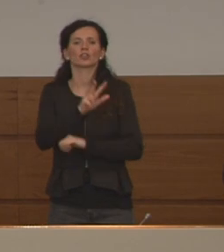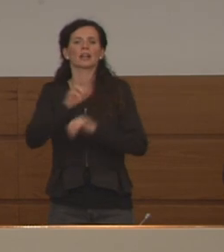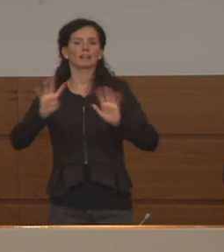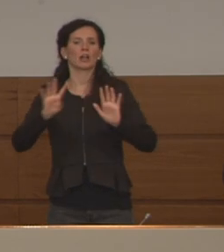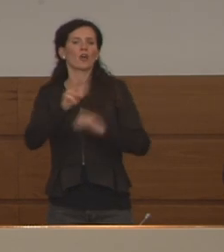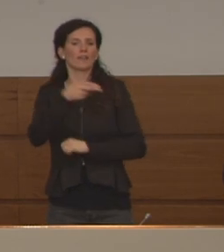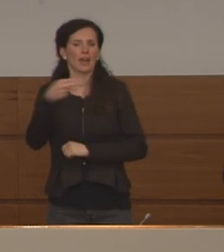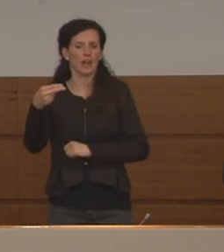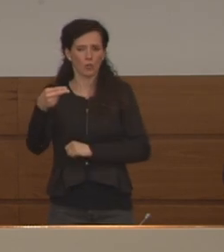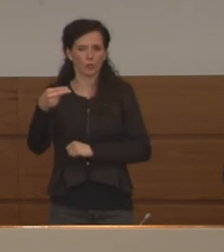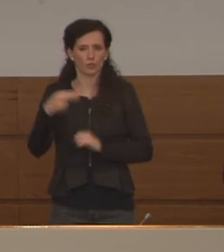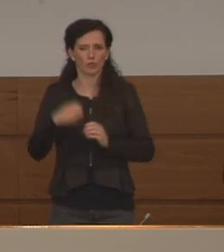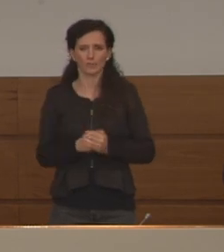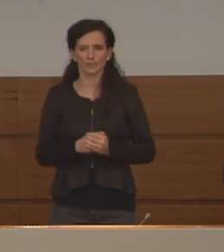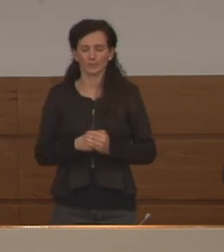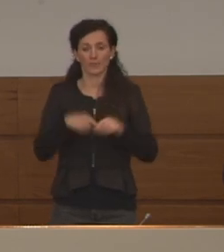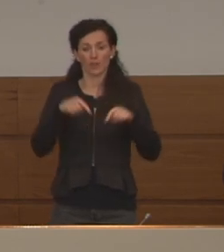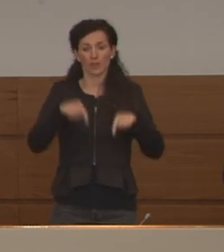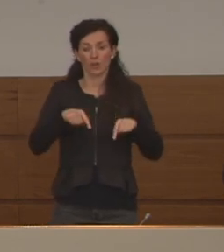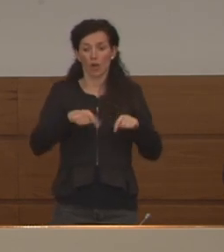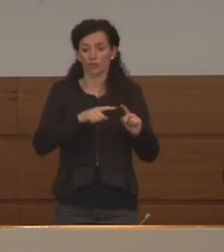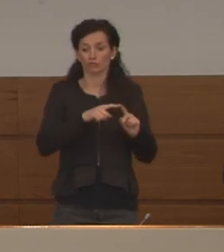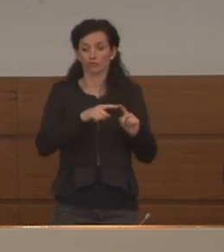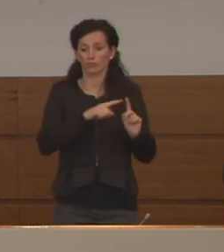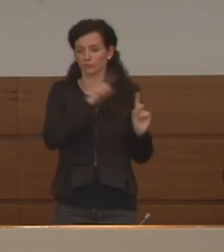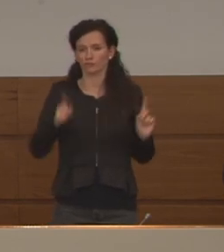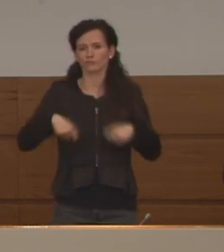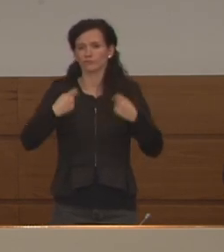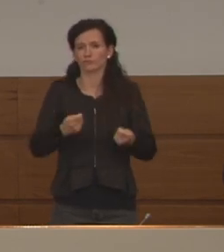Ad oggi sono stati spesi più di 31 milioni di euro